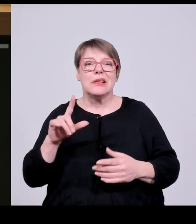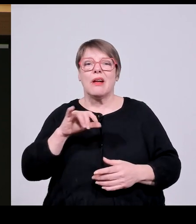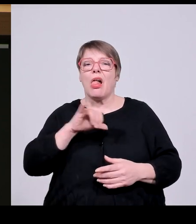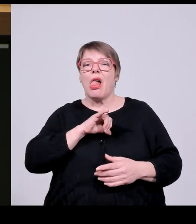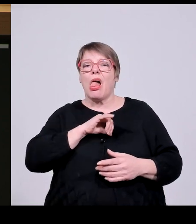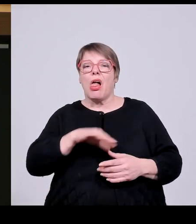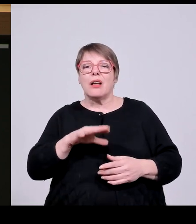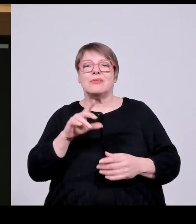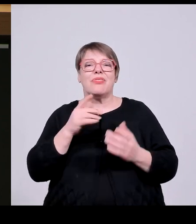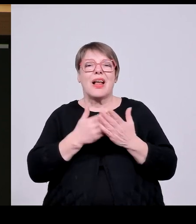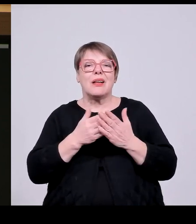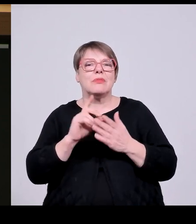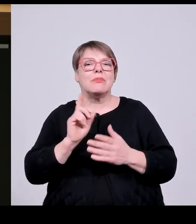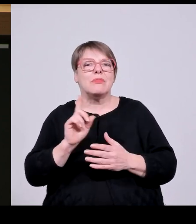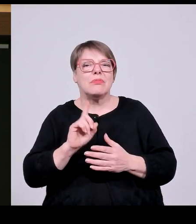Damit muss ab heute Schluss sein.